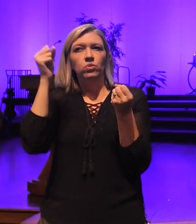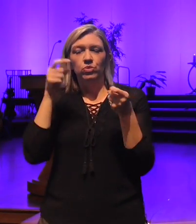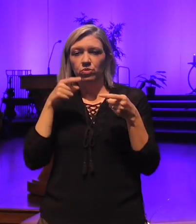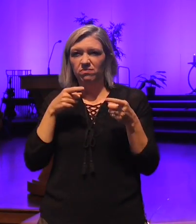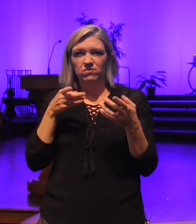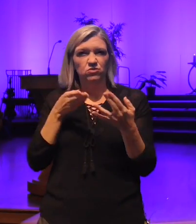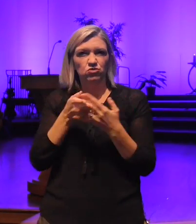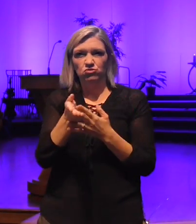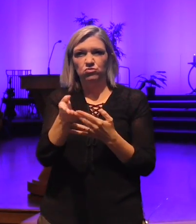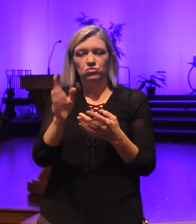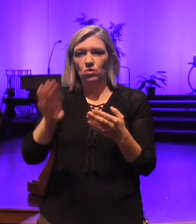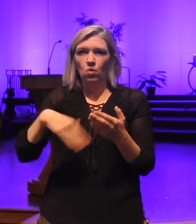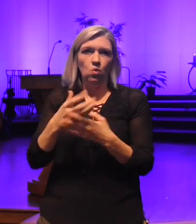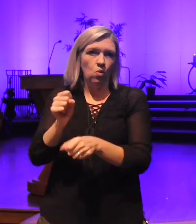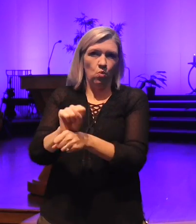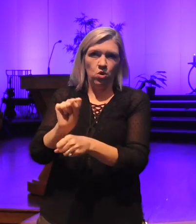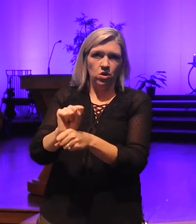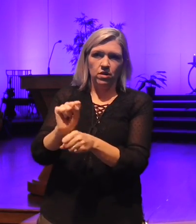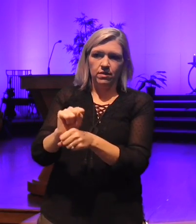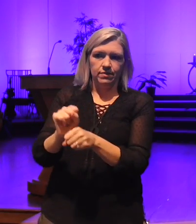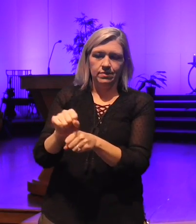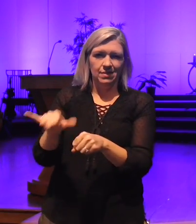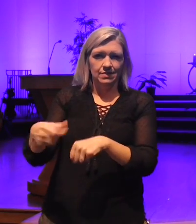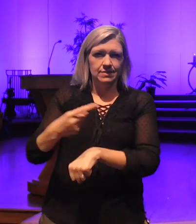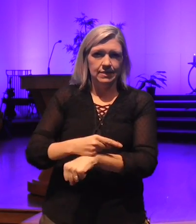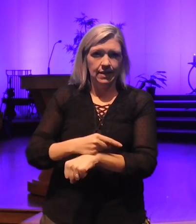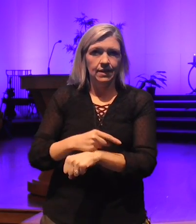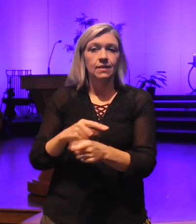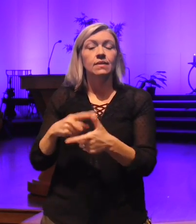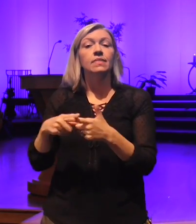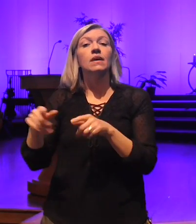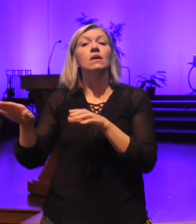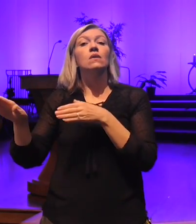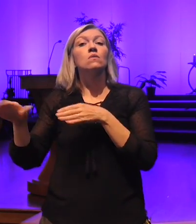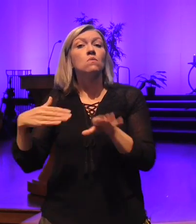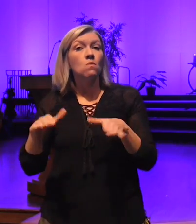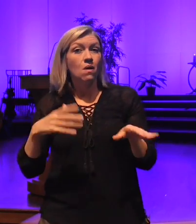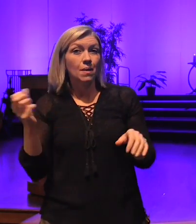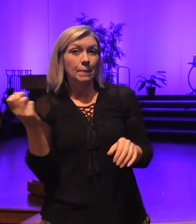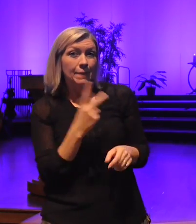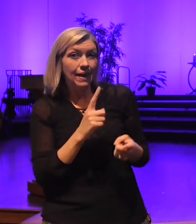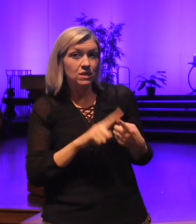todo su tiempo de trabajo y mientras también caminaban el largo camino de regreso al cuartel y mientras se